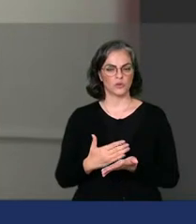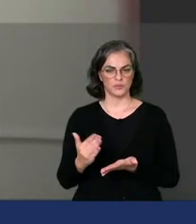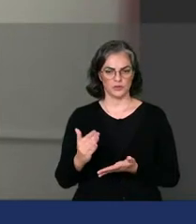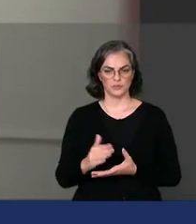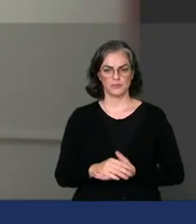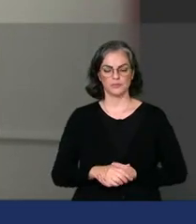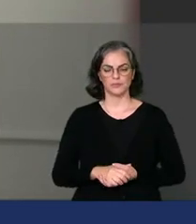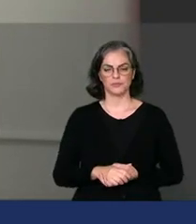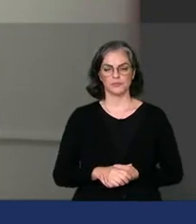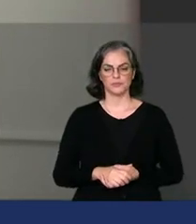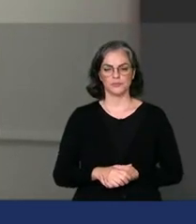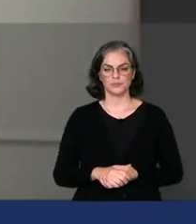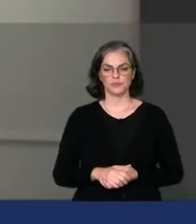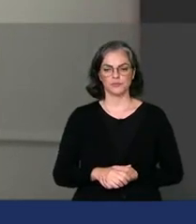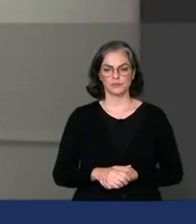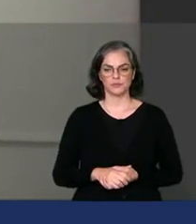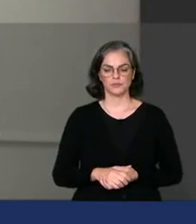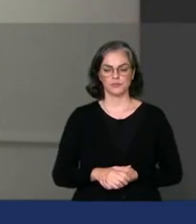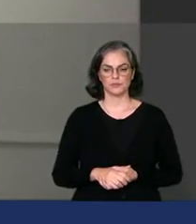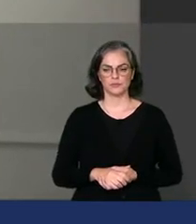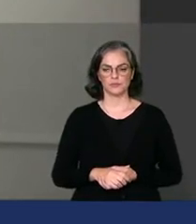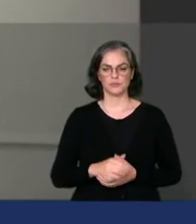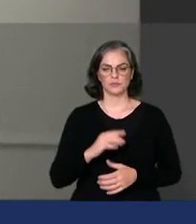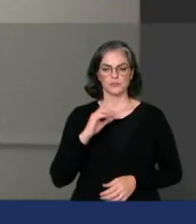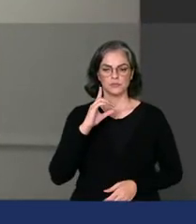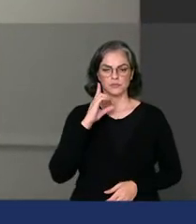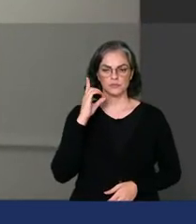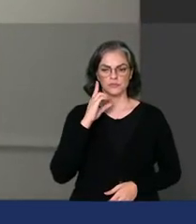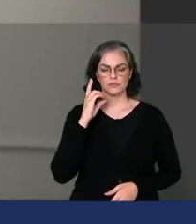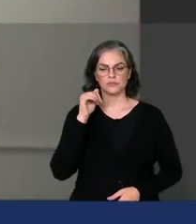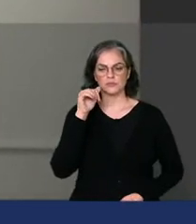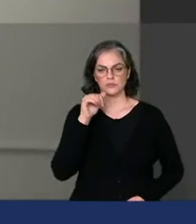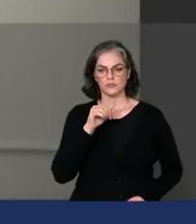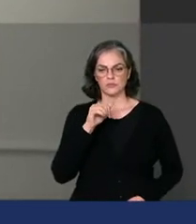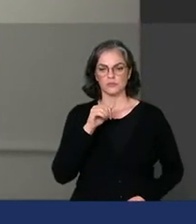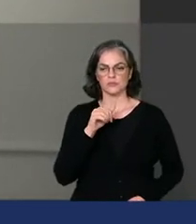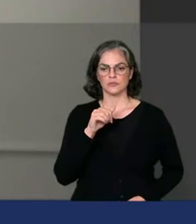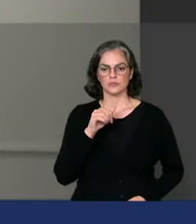PROJETO DESDE A SUA ORIGEM, PARA DEPUTADA QUE FOI RELATOR